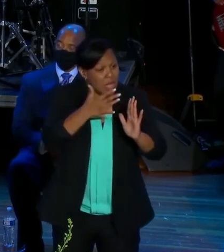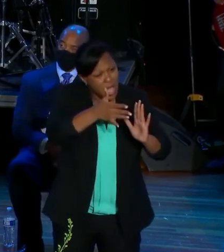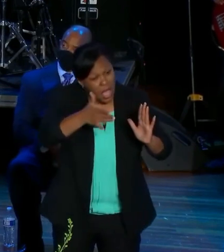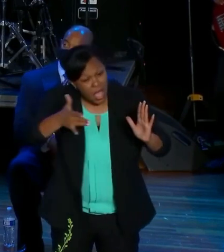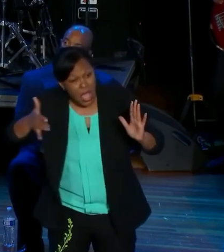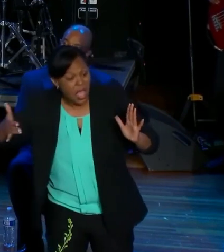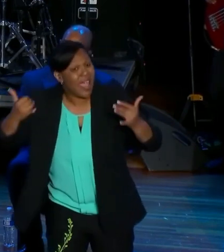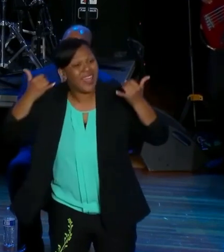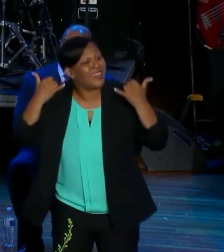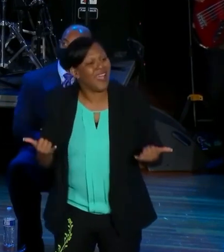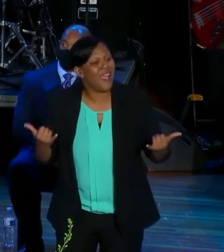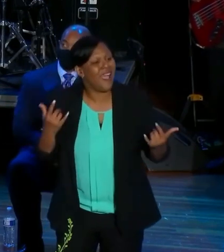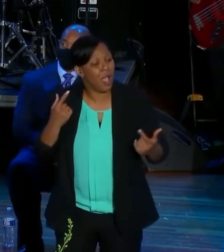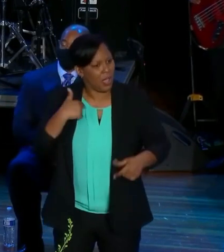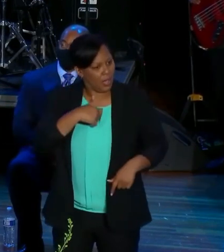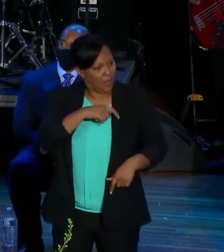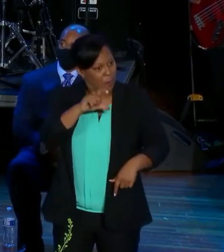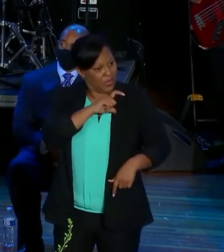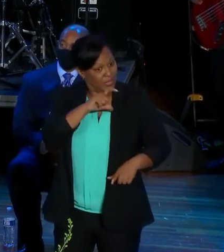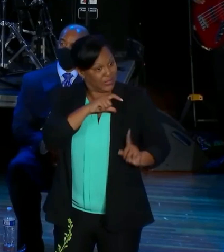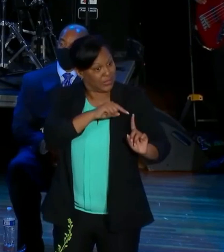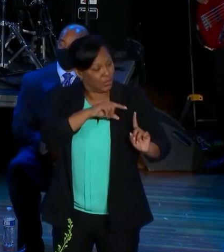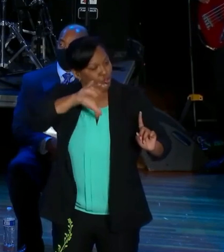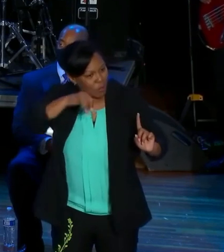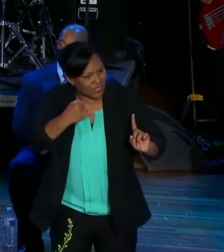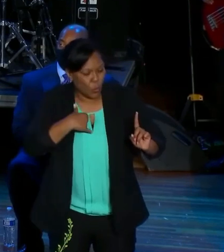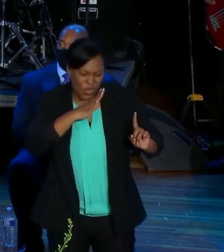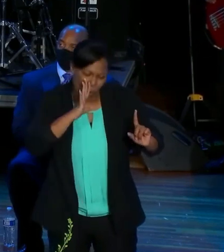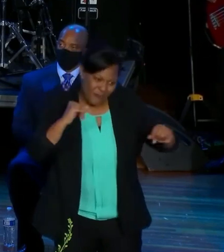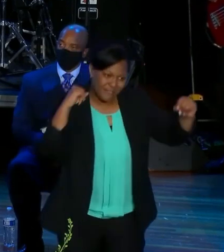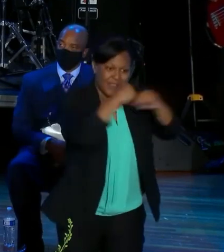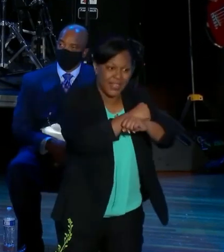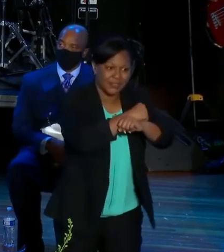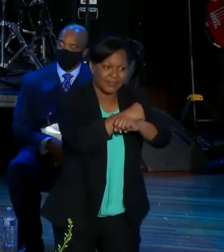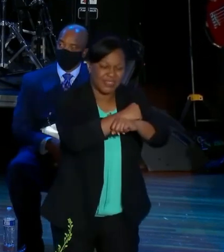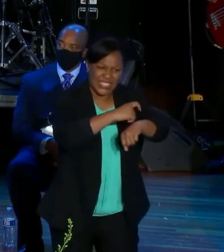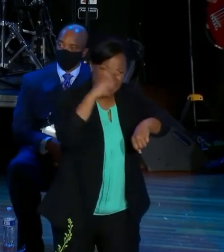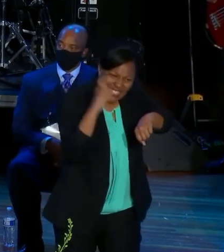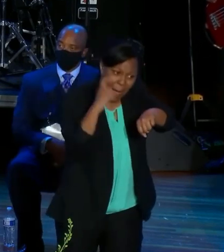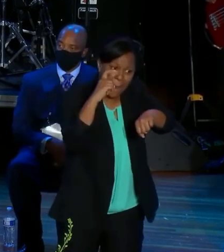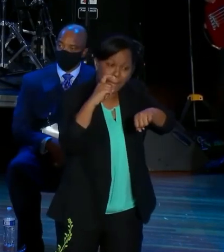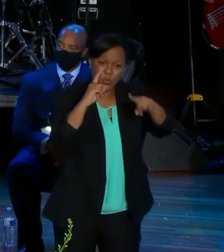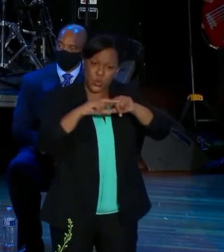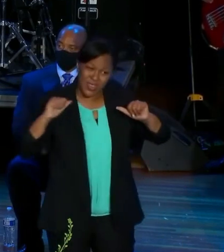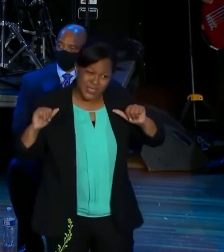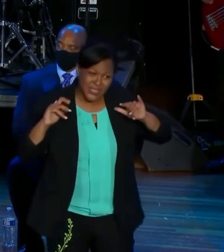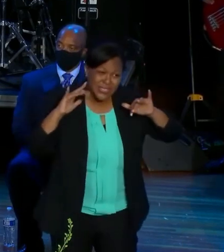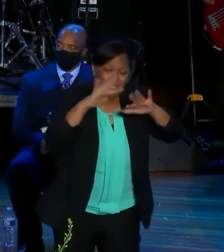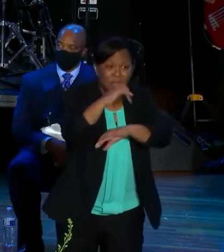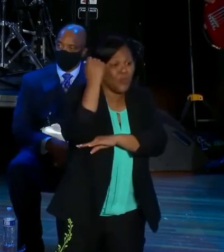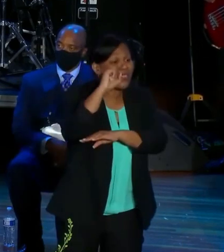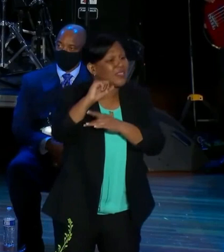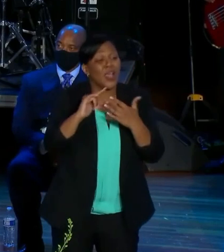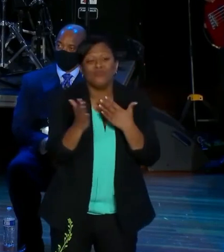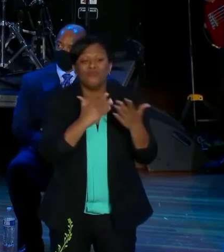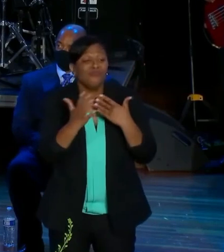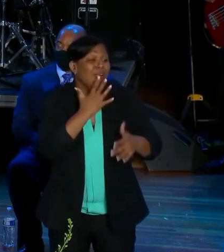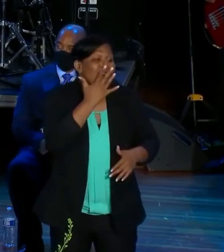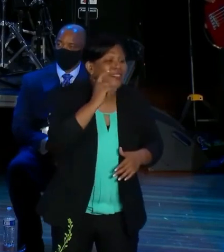Vi måste gå tillbaka till Washington och stå upp - svarta, vita, latinare, araber - i Lincoln-monumentets skugga